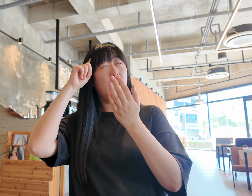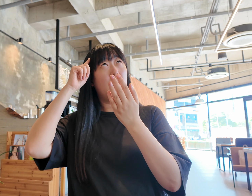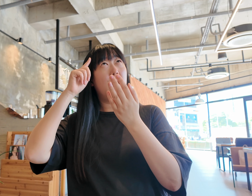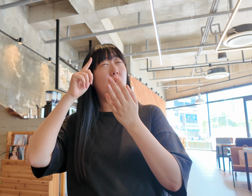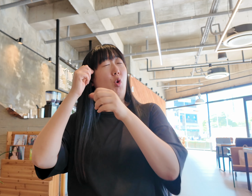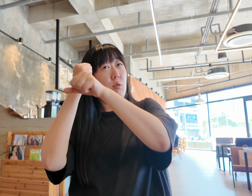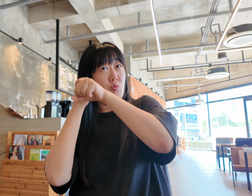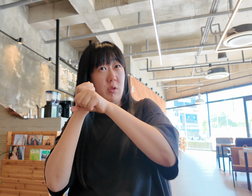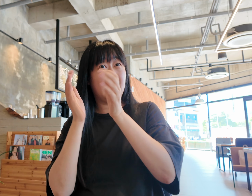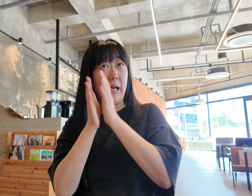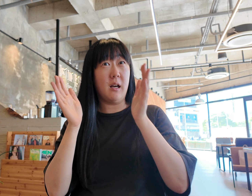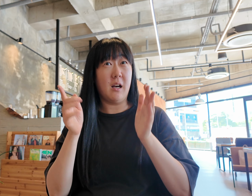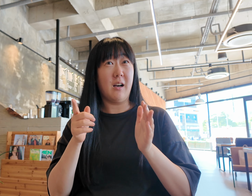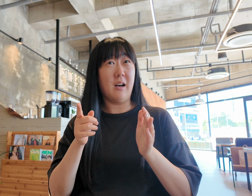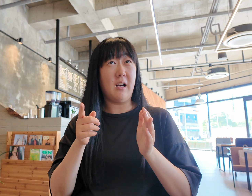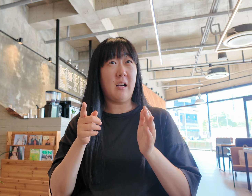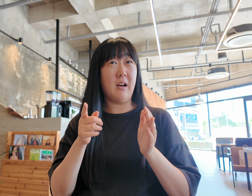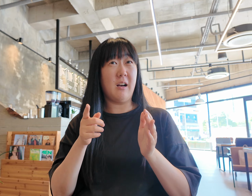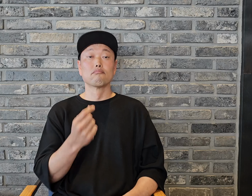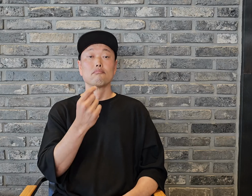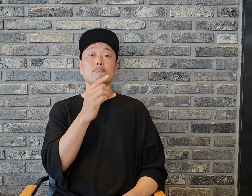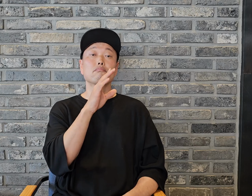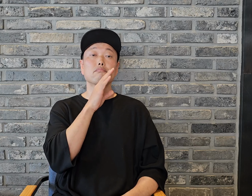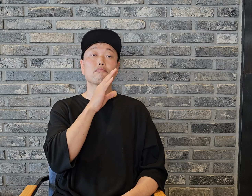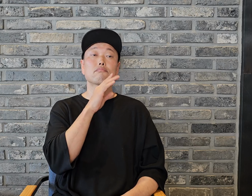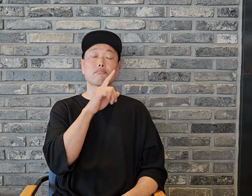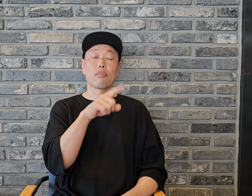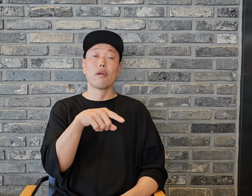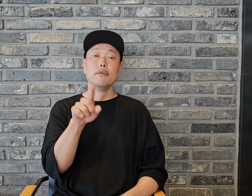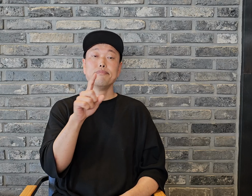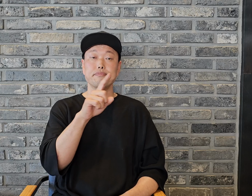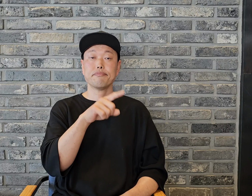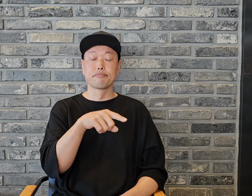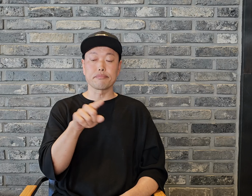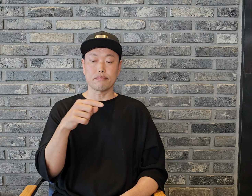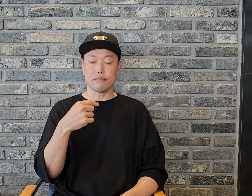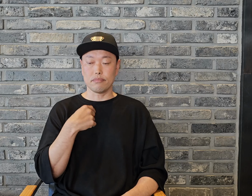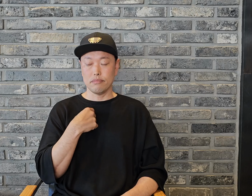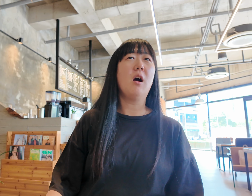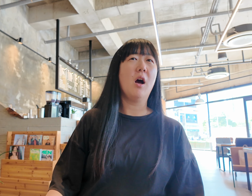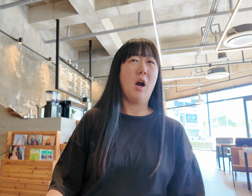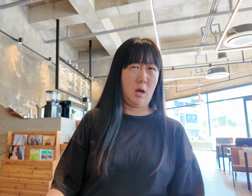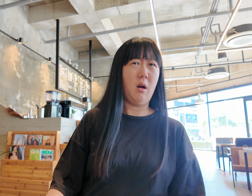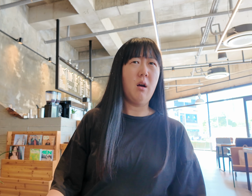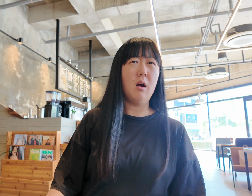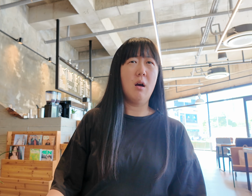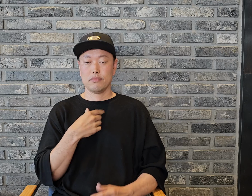（どうやってメッセージを伝えるのが一番良いか）研究し始めましたか？ そうです、それが正解です。 （答えは聞き逃しません、、、）